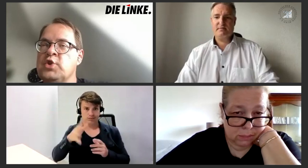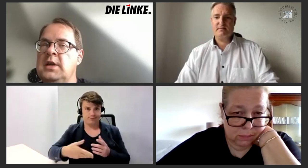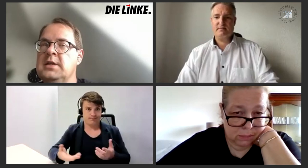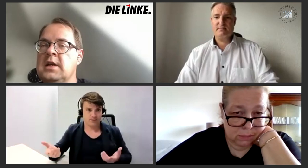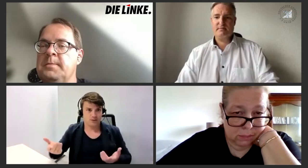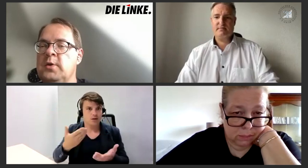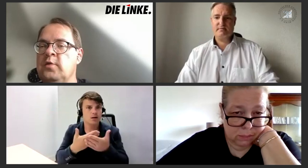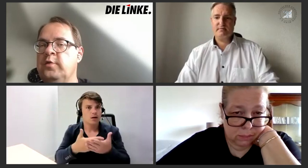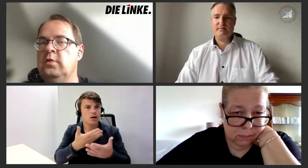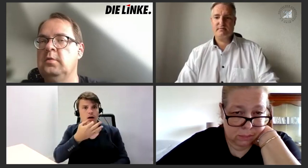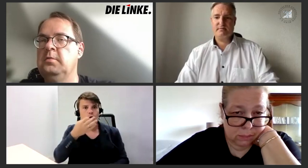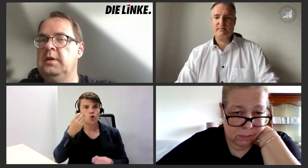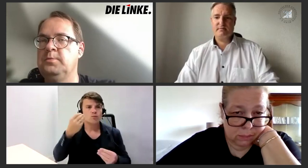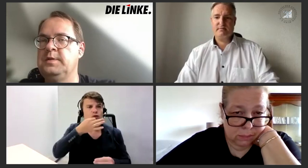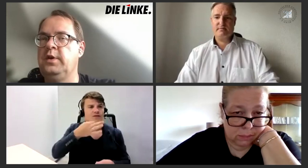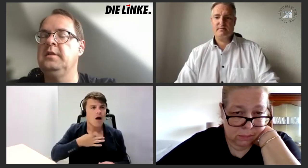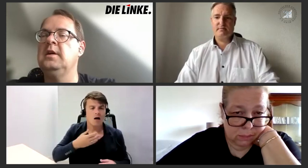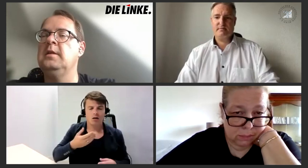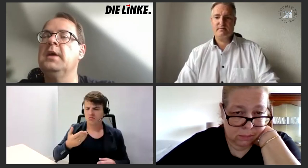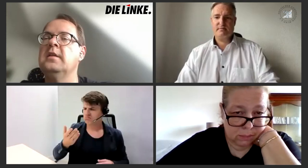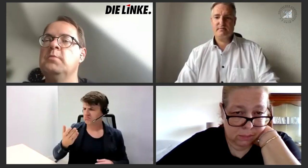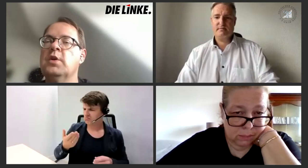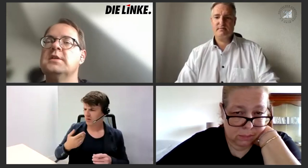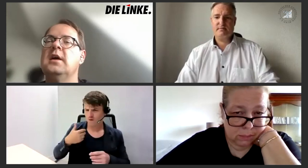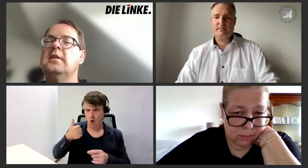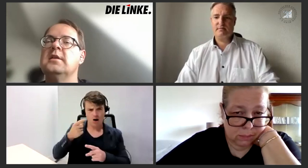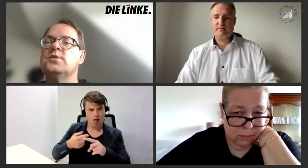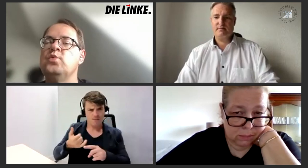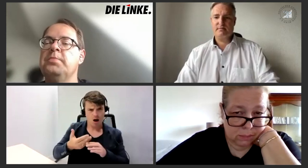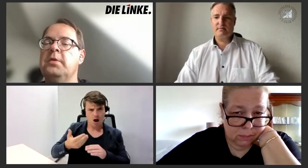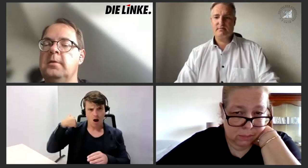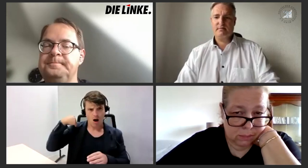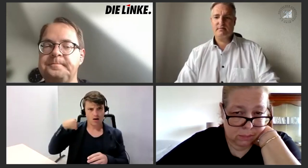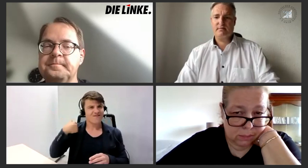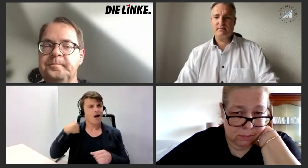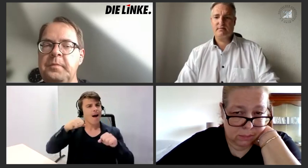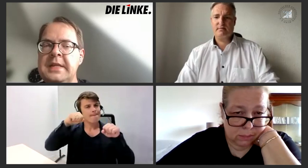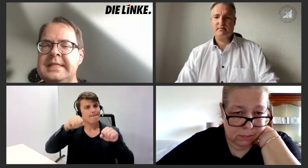Die Frage, die sich hier stellt: es gab ja bis vor anderthalb Jahren die Möglichkeit,